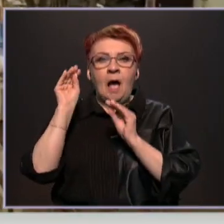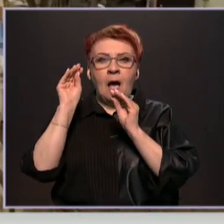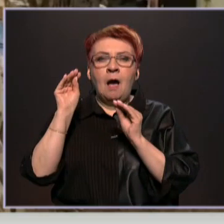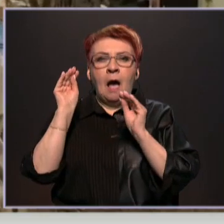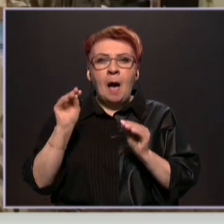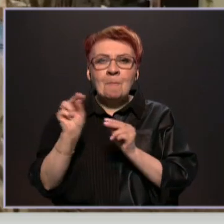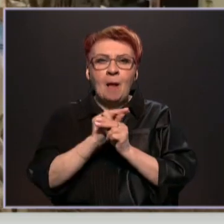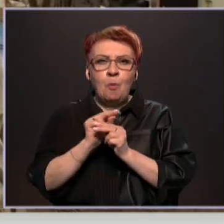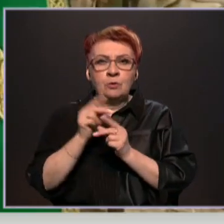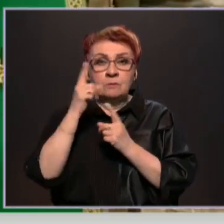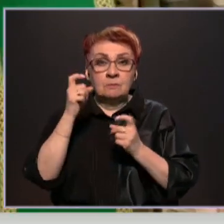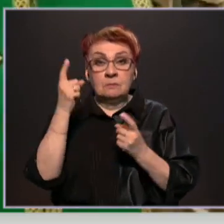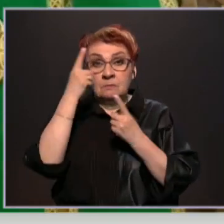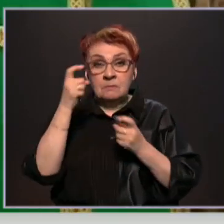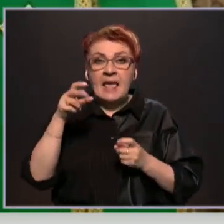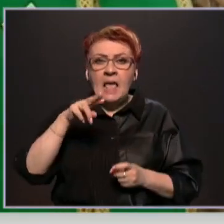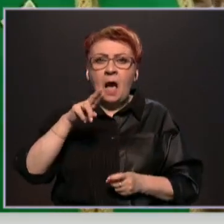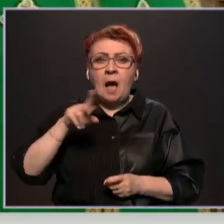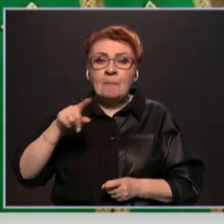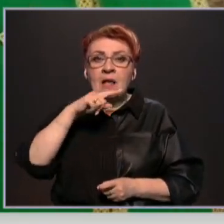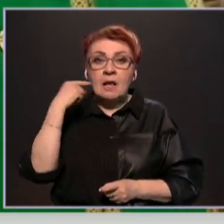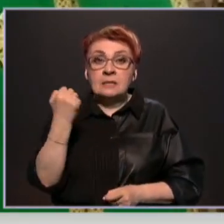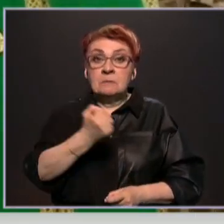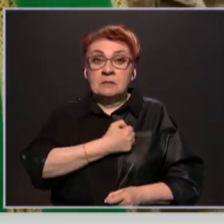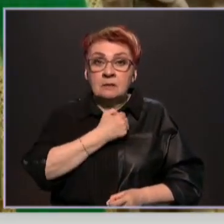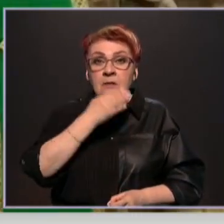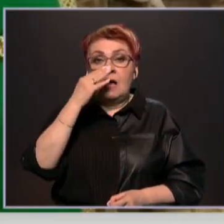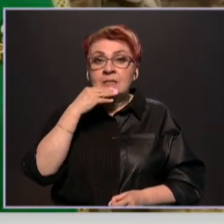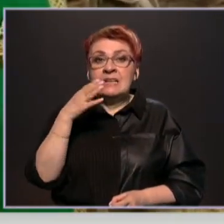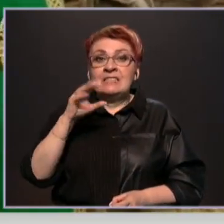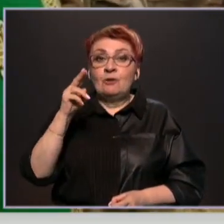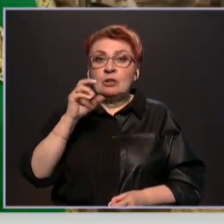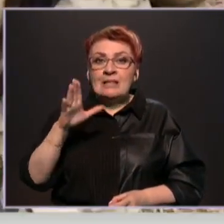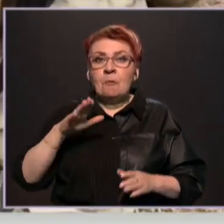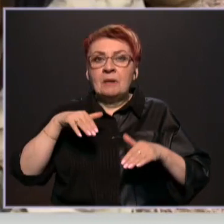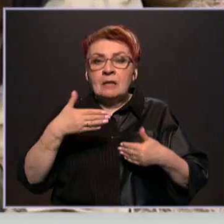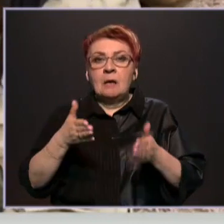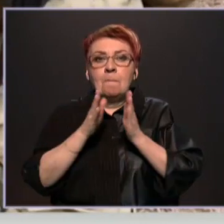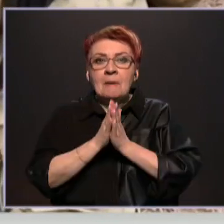сообщением что якобы российским солдатам отец Святослав предлагает молиться не перед образом